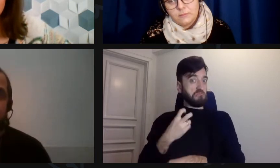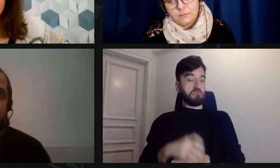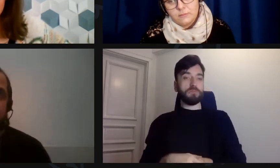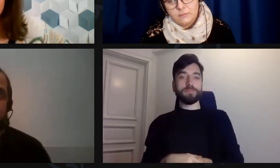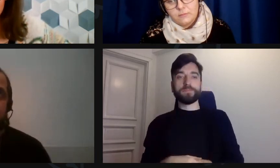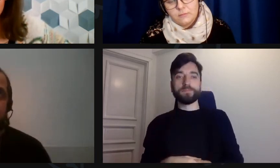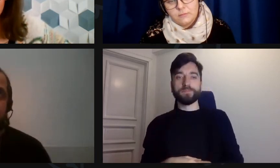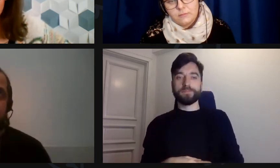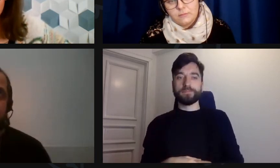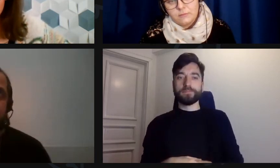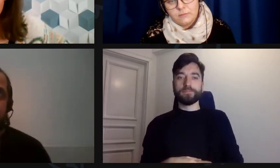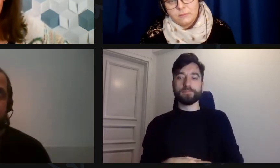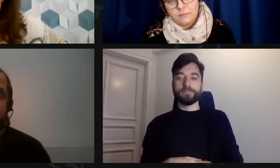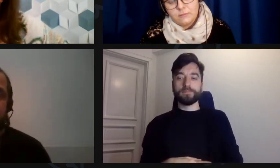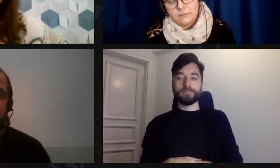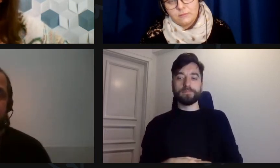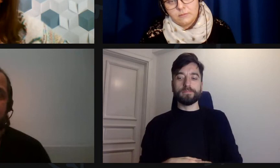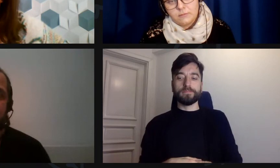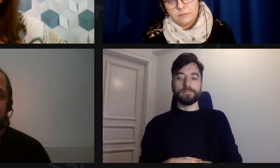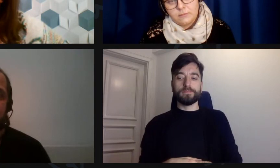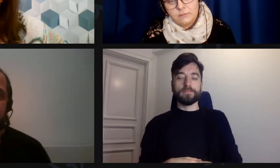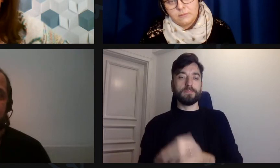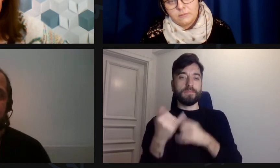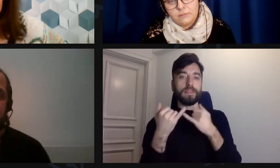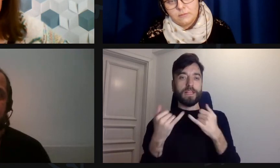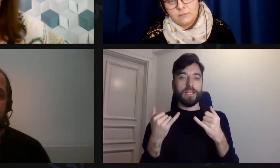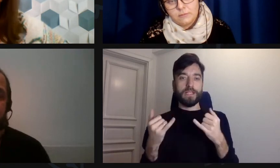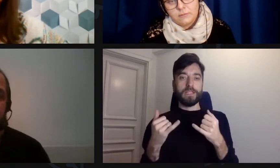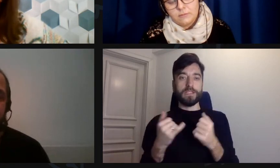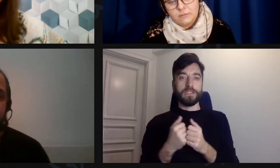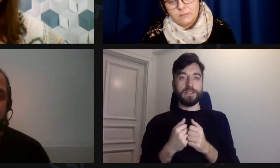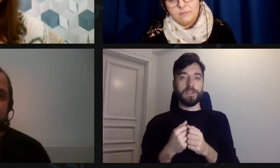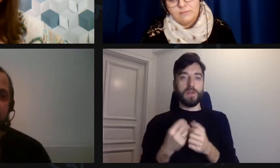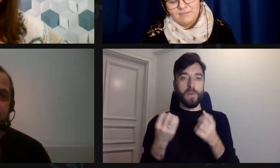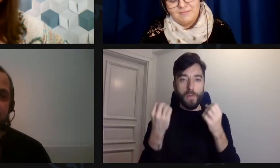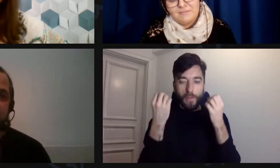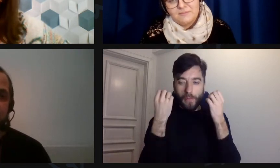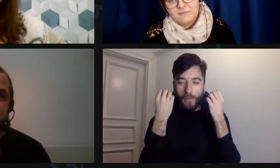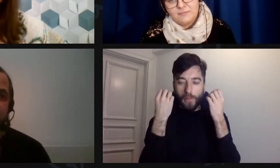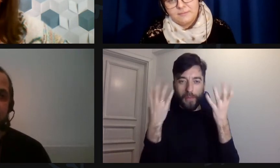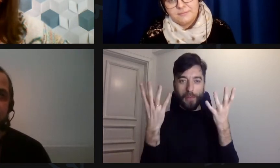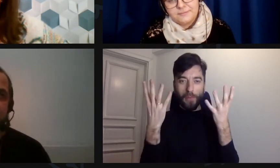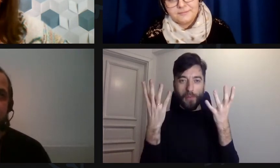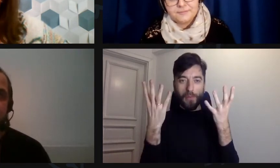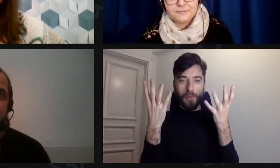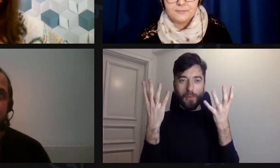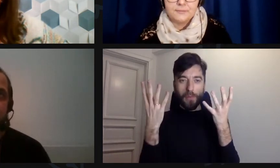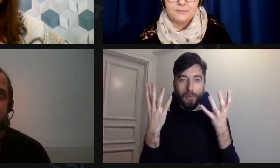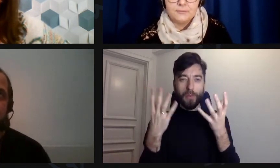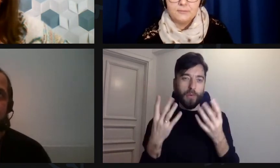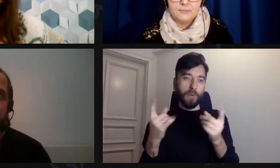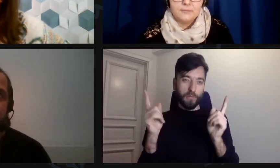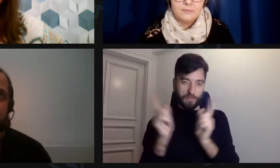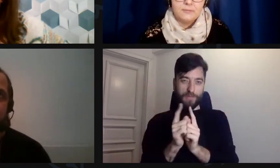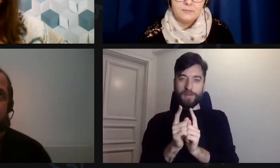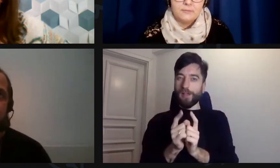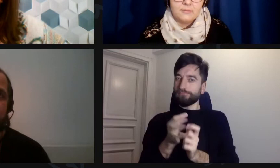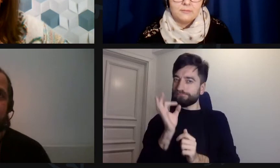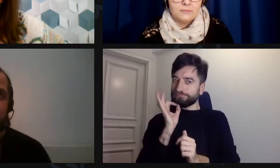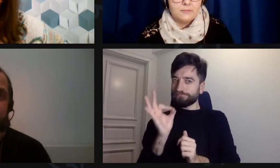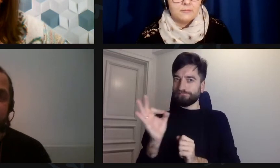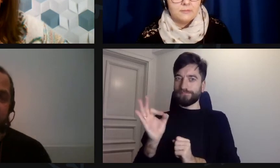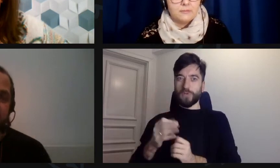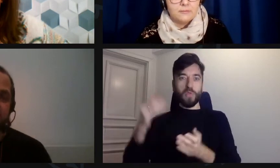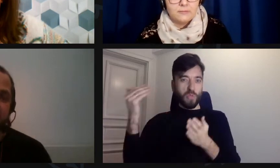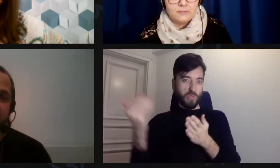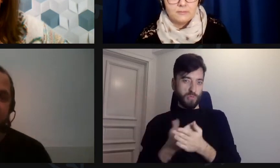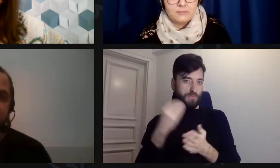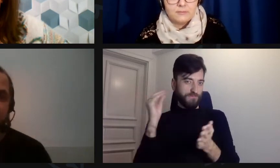Spotkanie z innymi kulturami jest zawsze odkrywcze, daje nam nowe perspektywy i nowe spojrzenie.